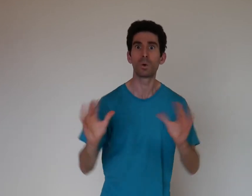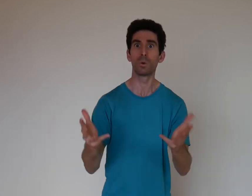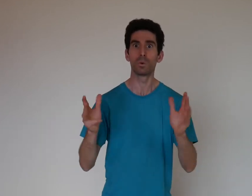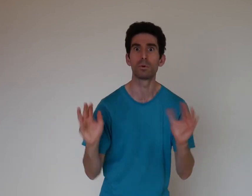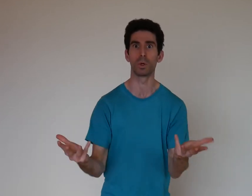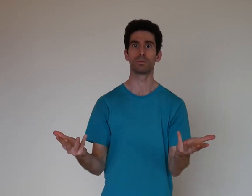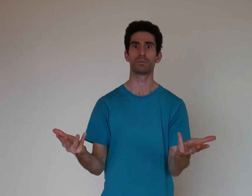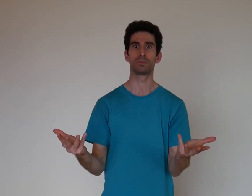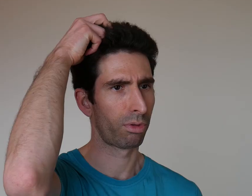Comment ?